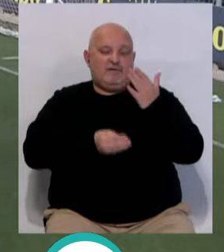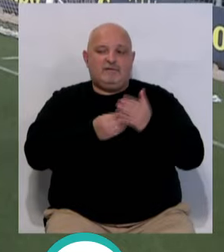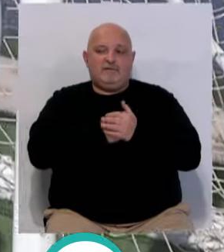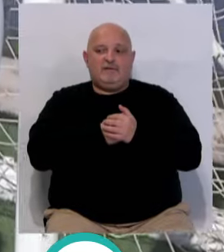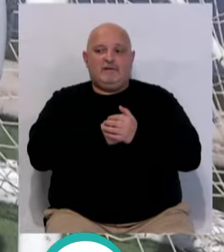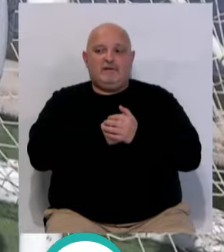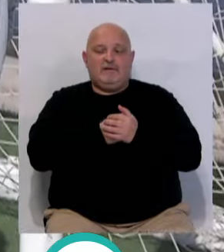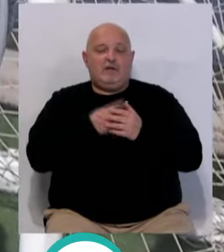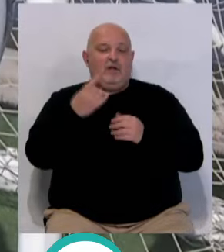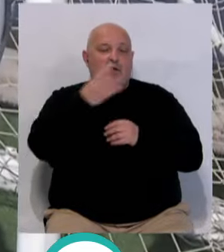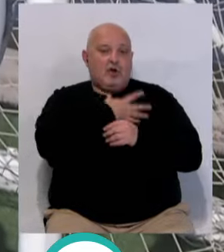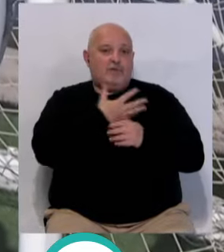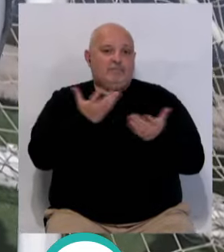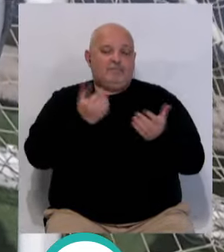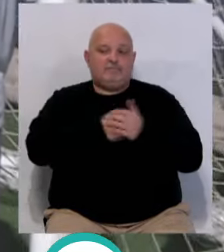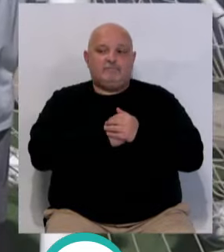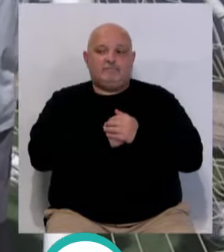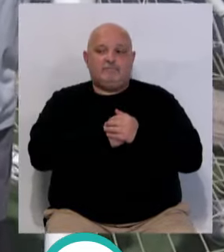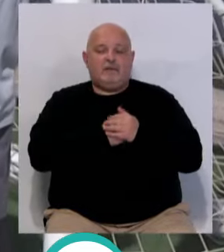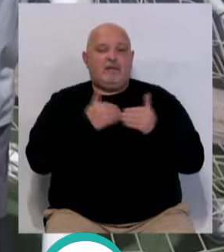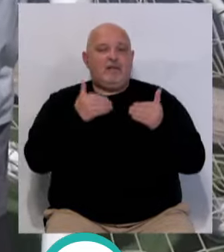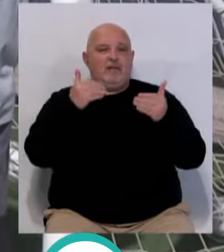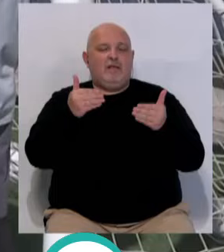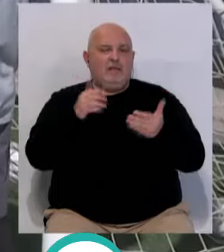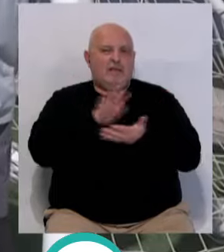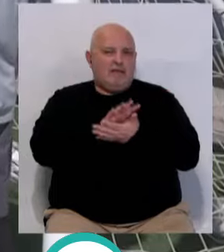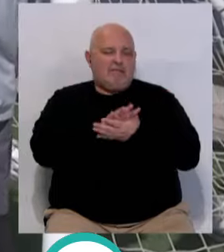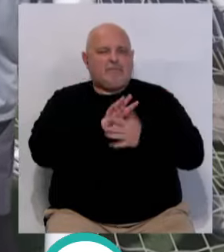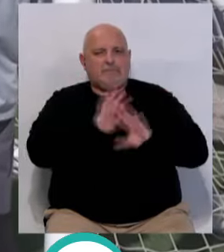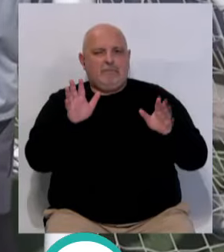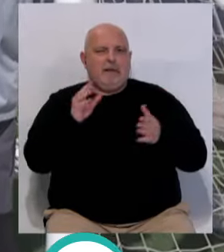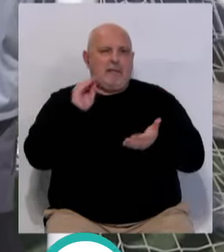y no ha metido el gol sin embargo el delantero bueno tranquilo venga vamos la próxima el portero